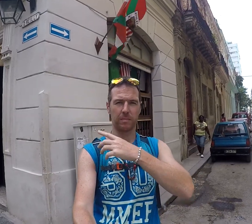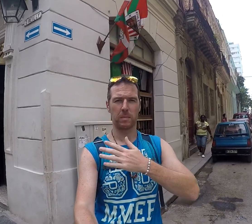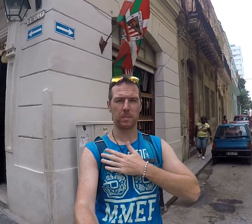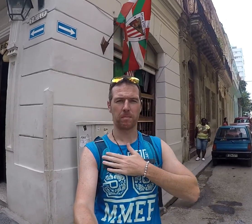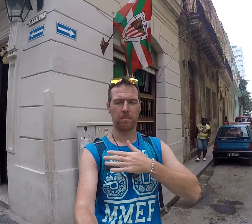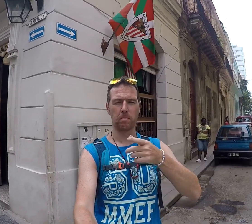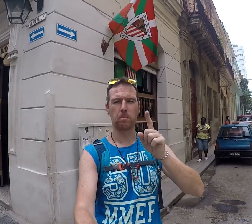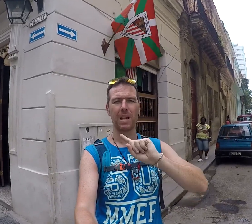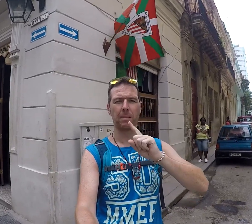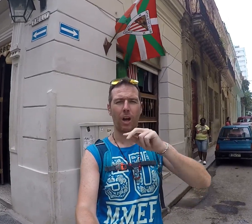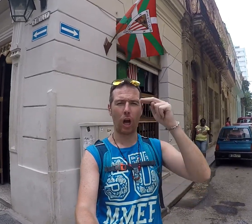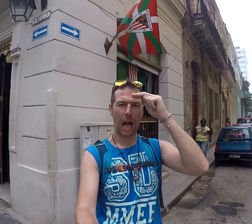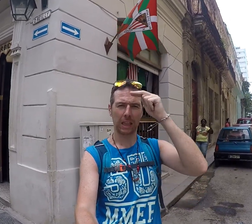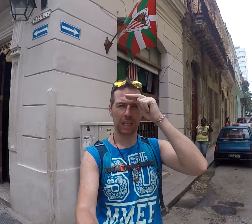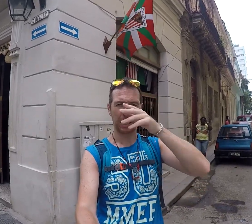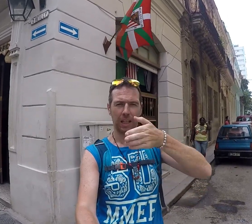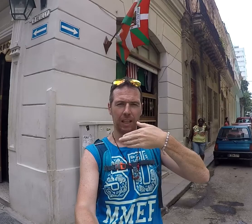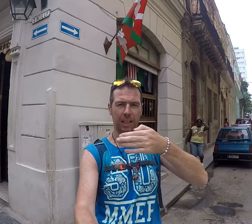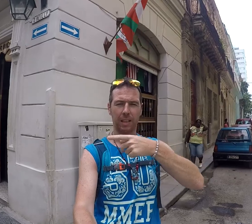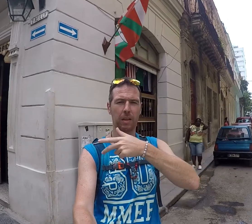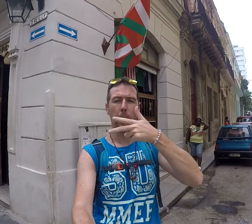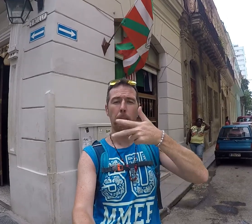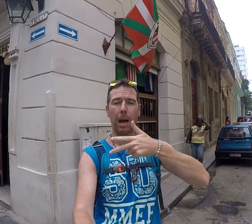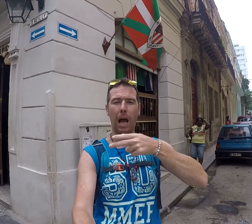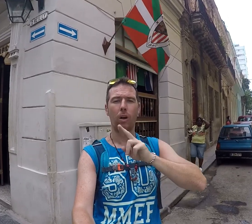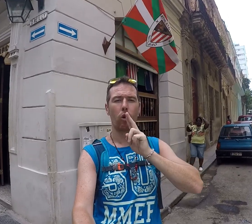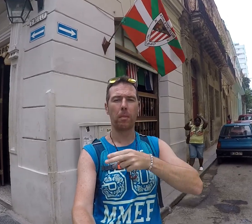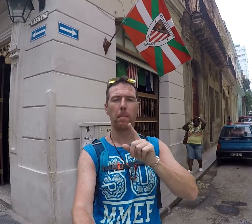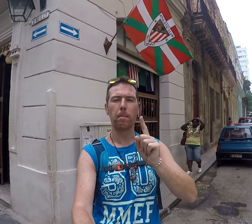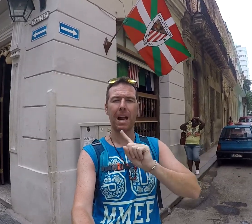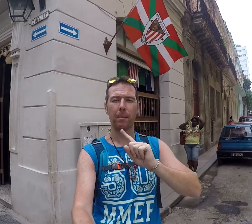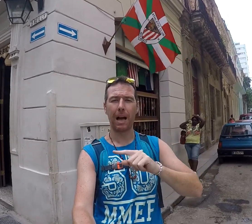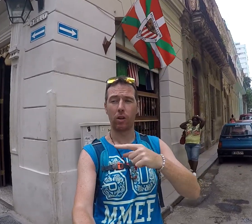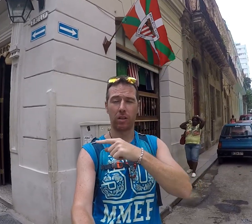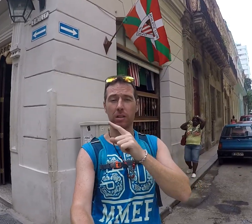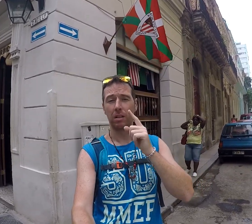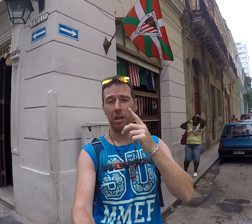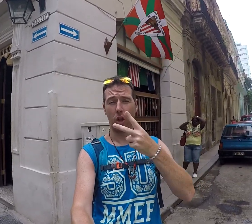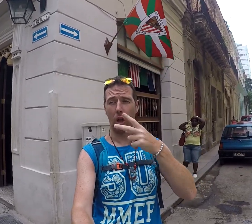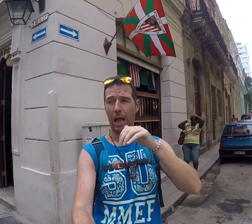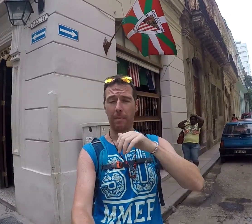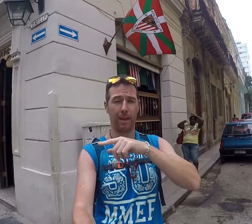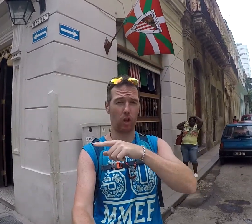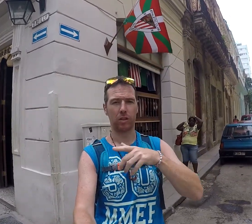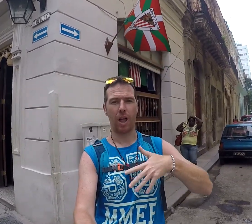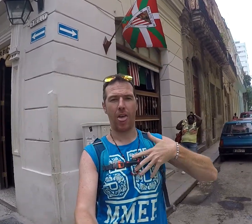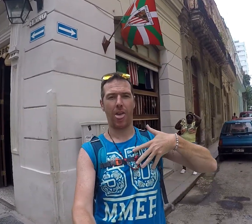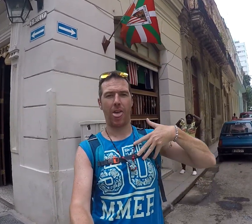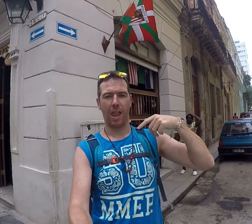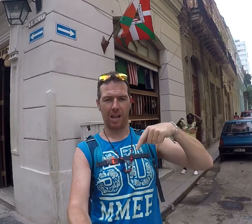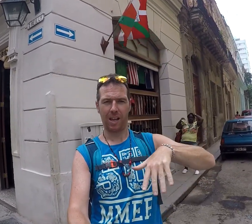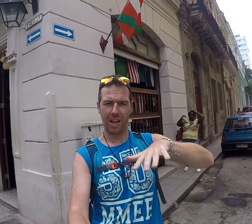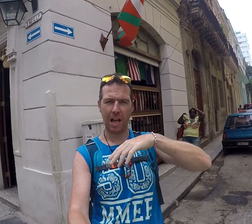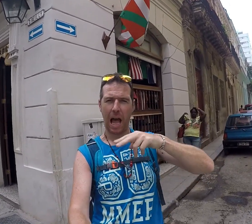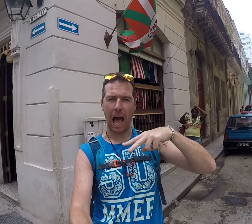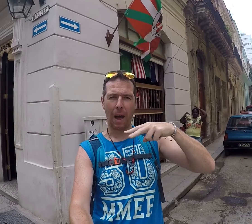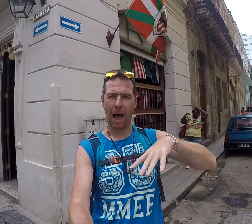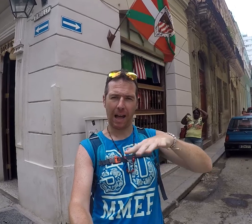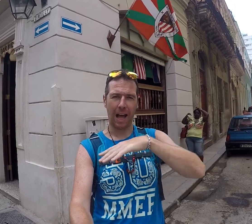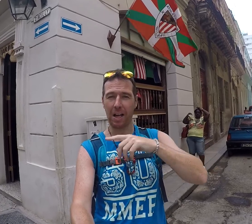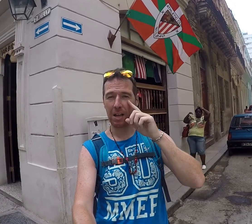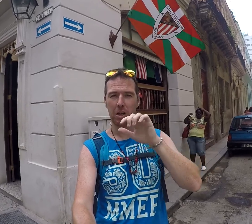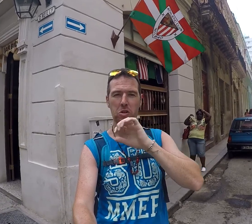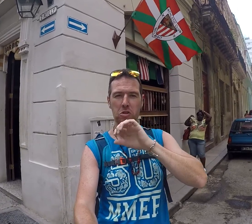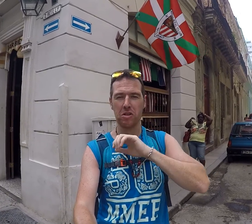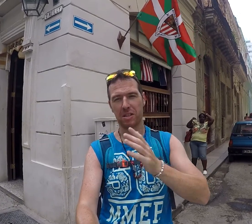Veis esa bandera, el bar se llama Bilbao, con esa bandera del Athletic, mis dos amigos están emocionados, vedlo